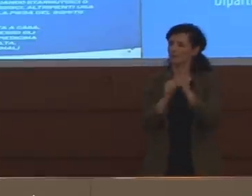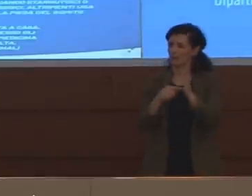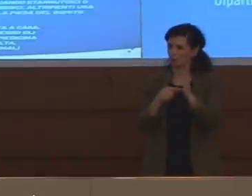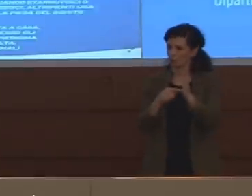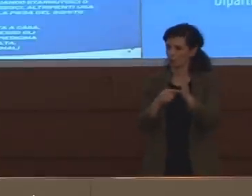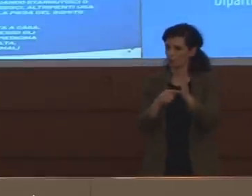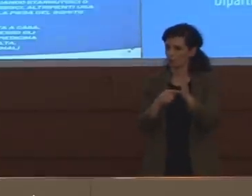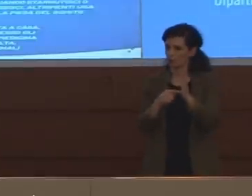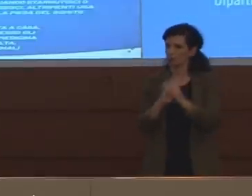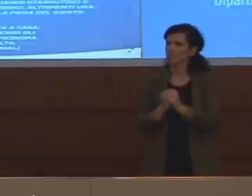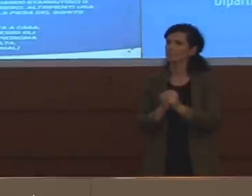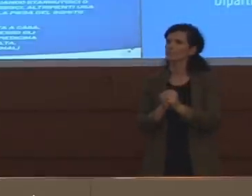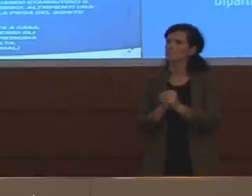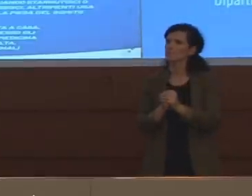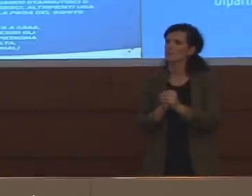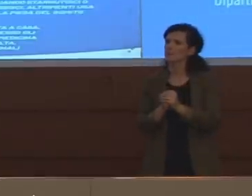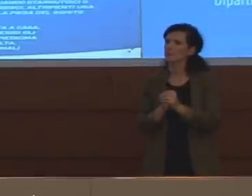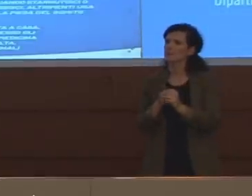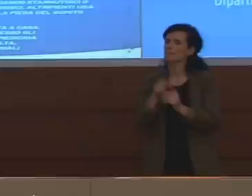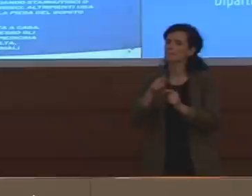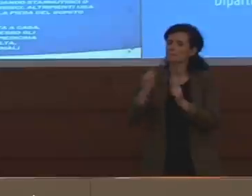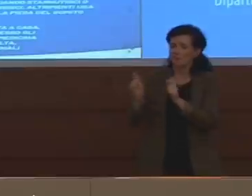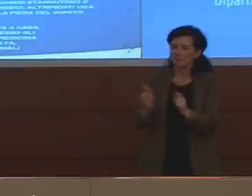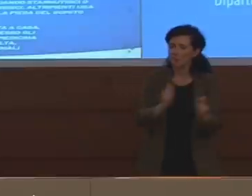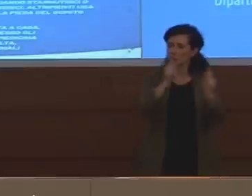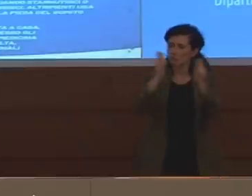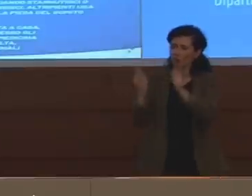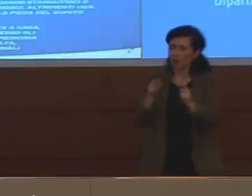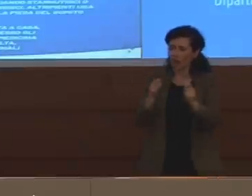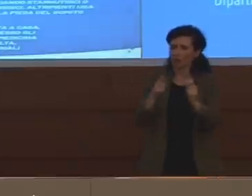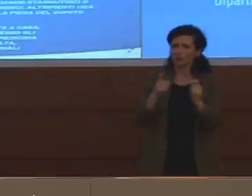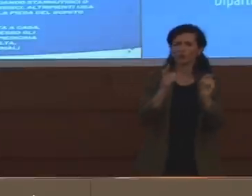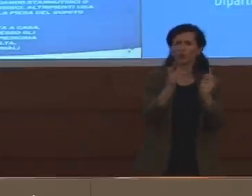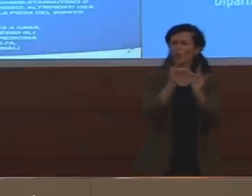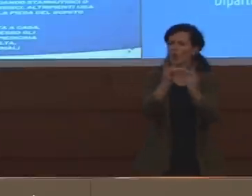funzionerà il fatto di monitorare i contatti dei positivi?